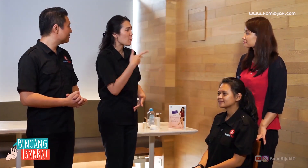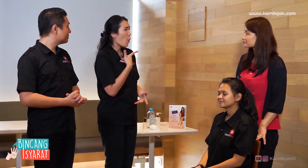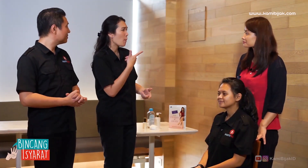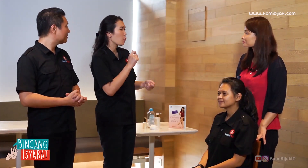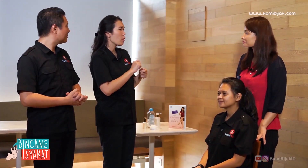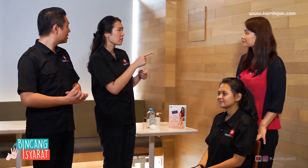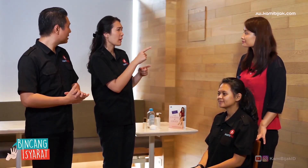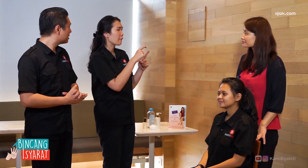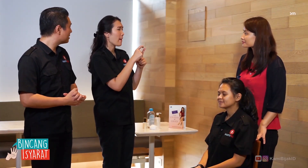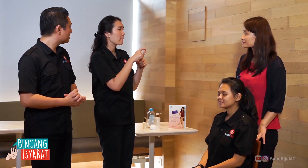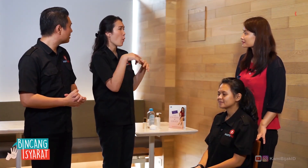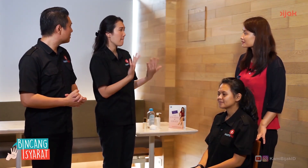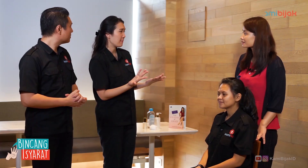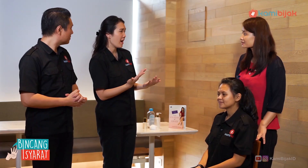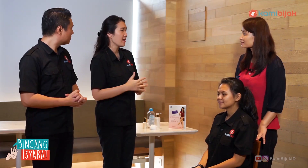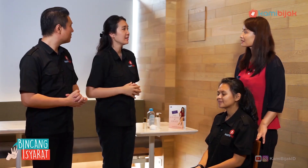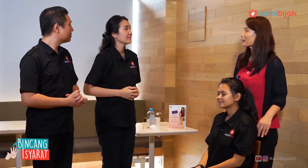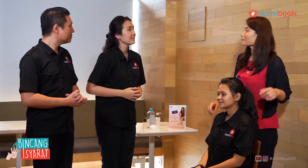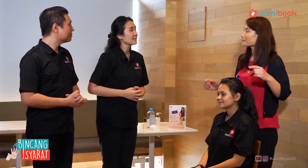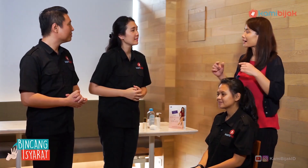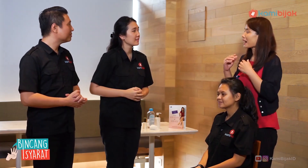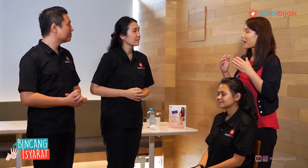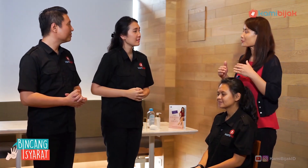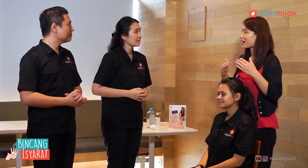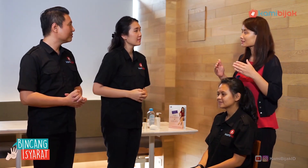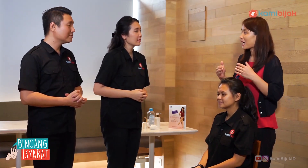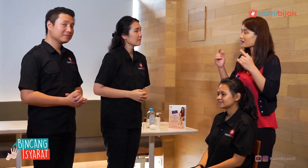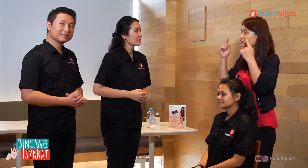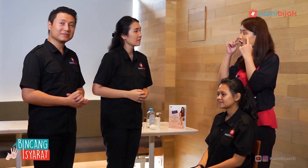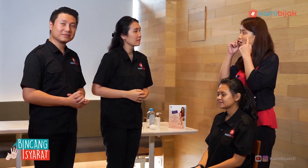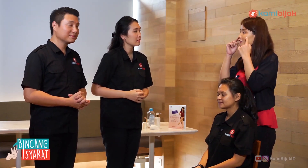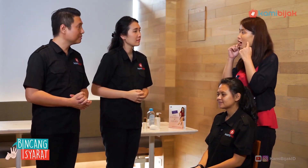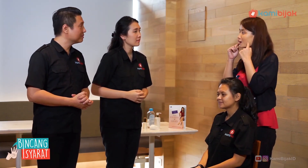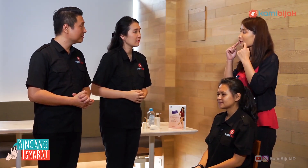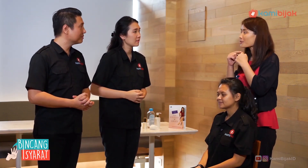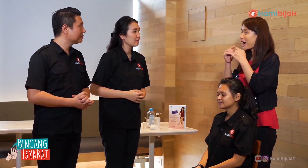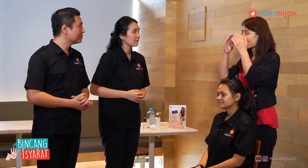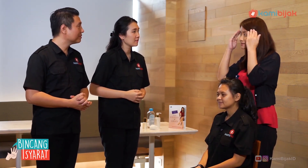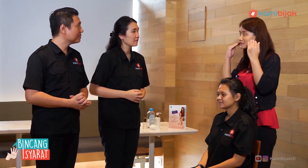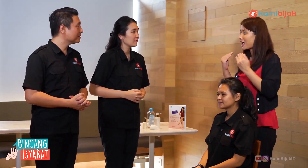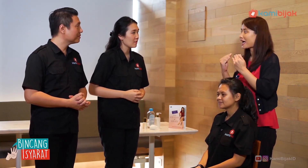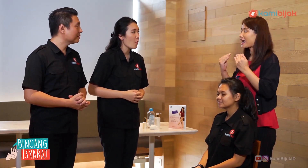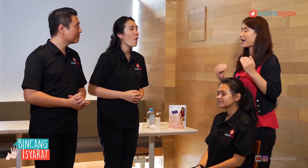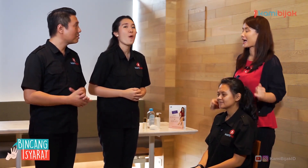Mau demo apa? Perawatan Totok Wajah.